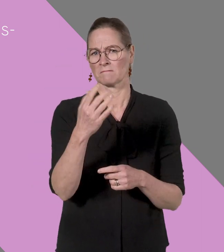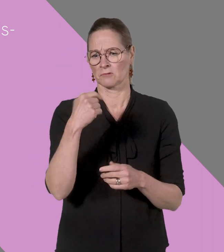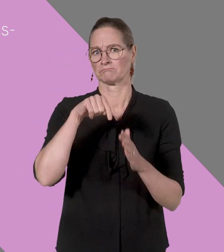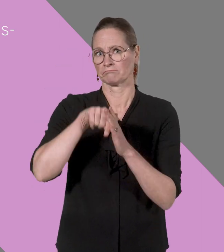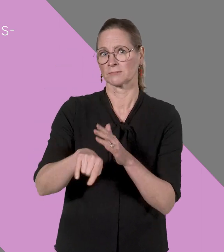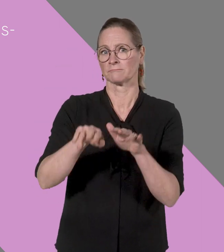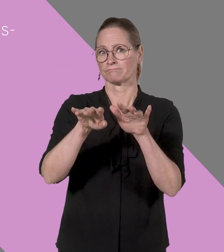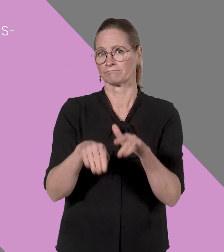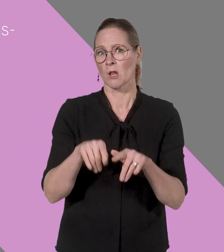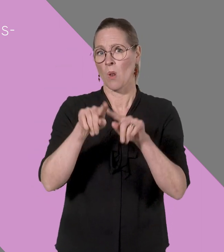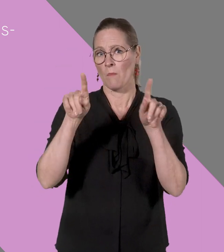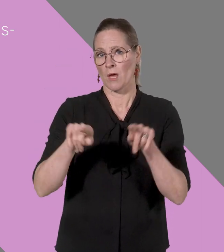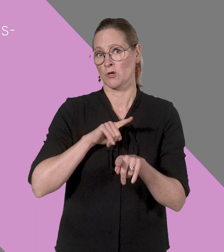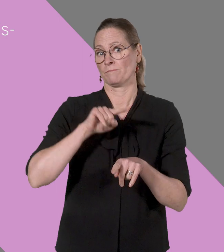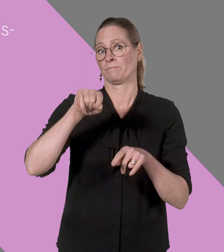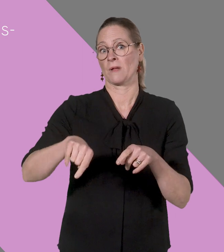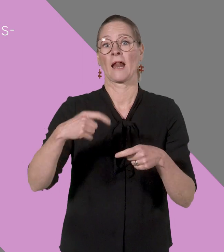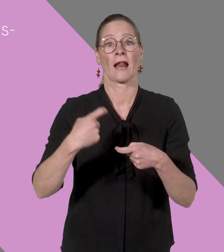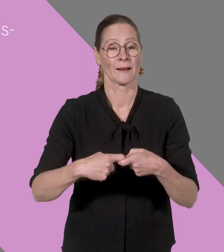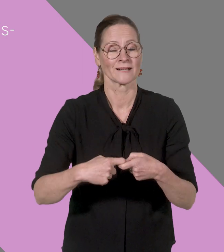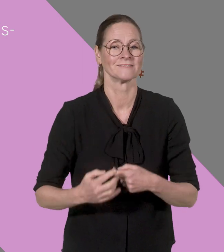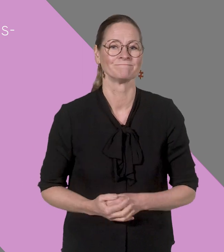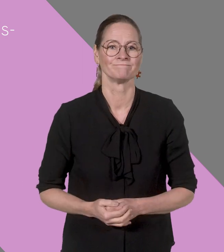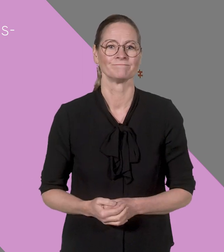ja pääset täyttämään lomakkeen alla olevasta linkistä.